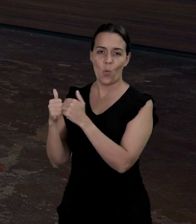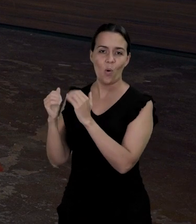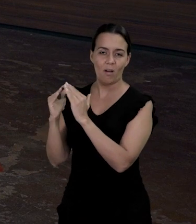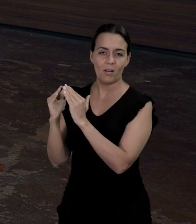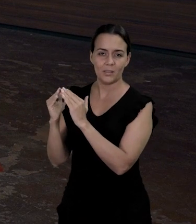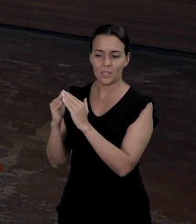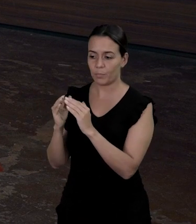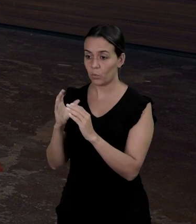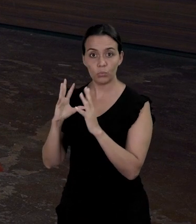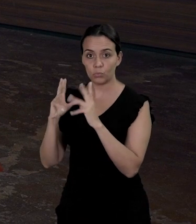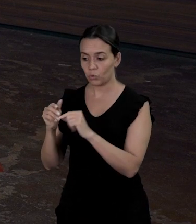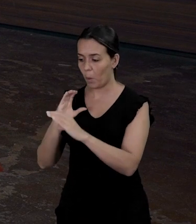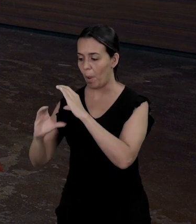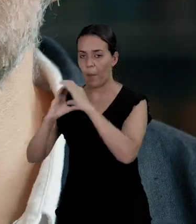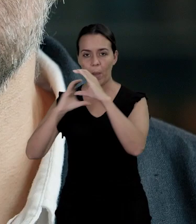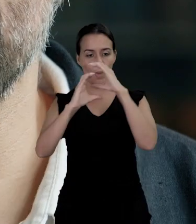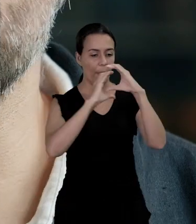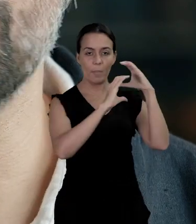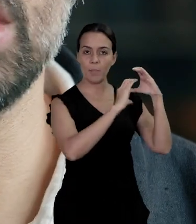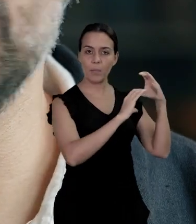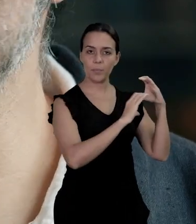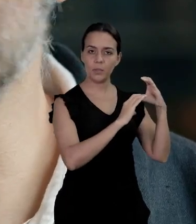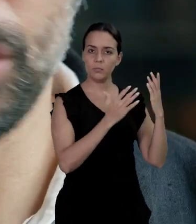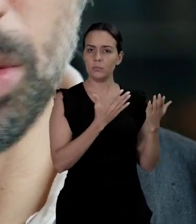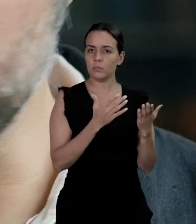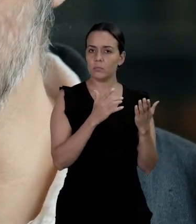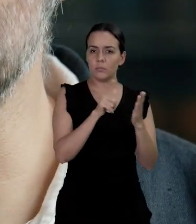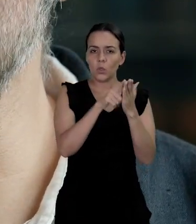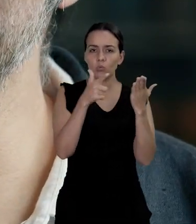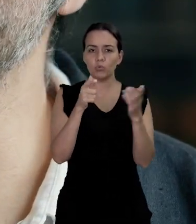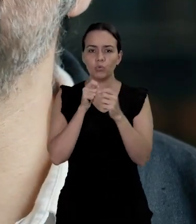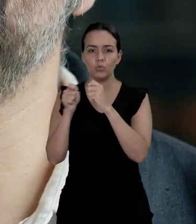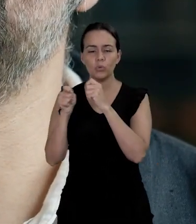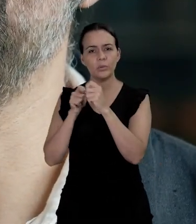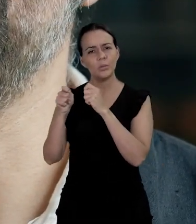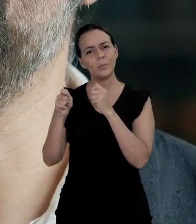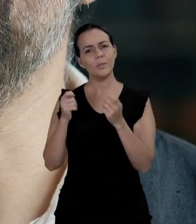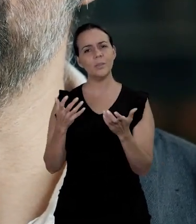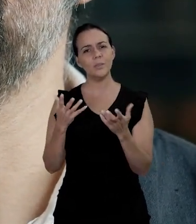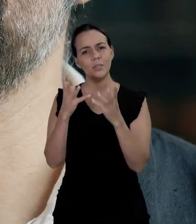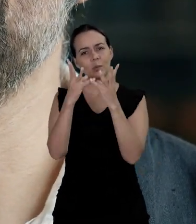todo mundo é um comunicador público. E aí, o jornalismo ficou muito diluído nessa história toda.